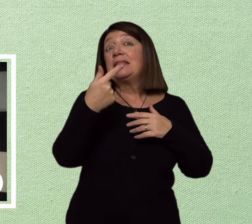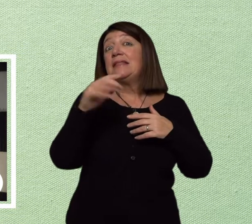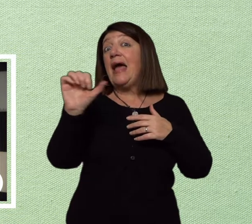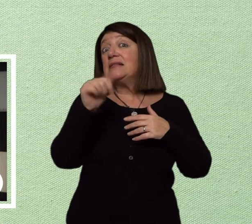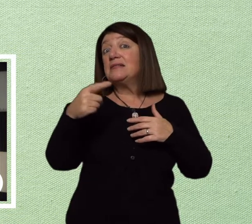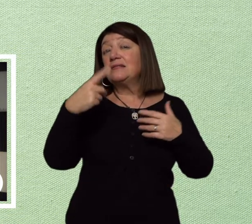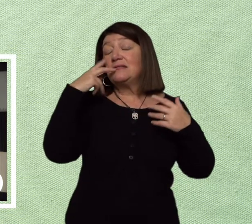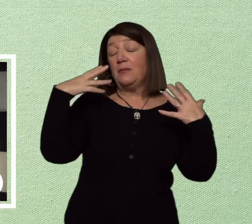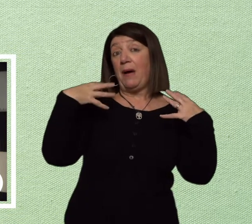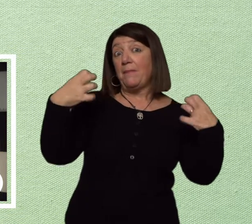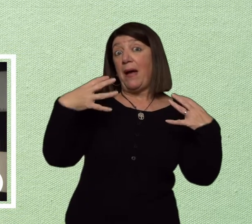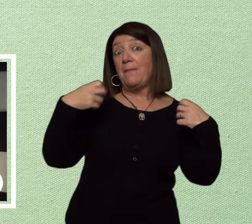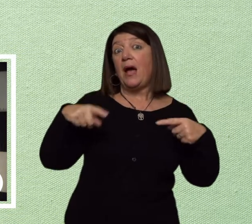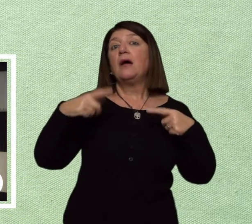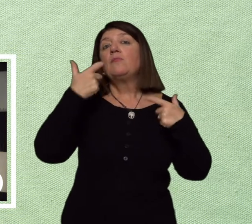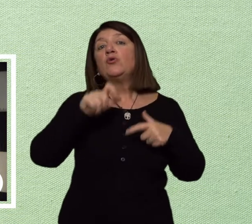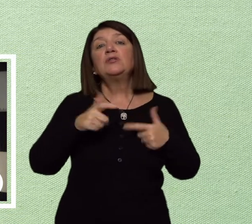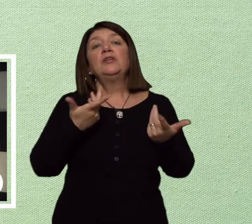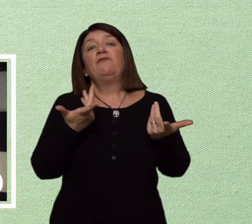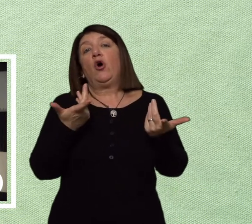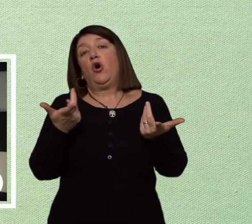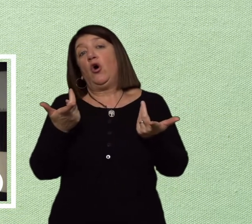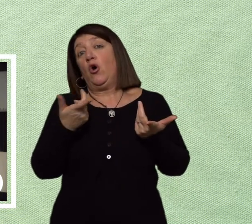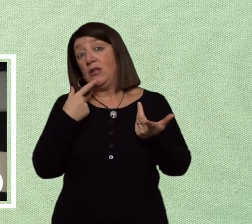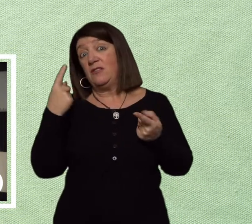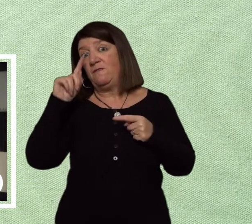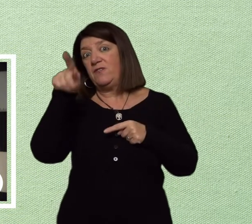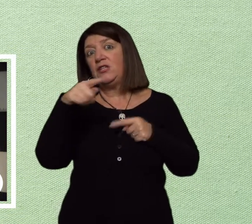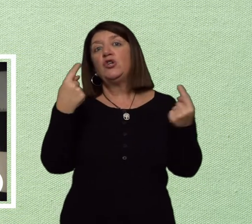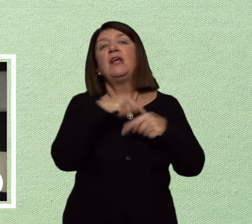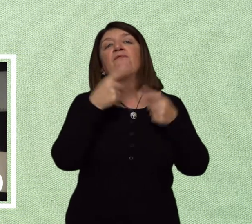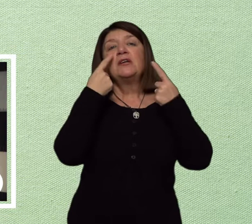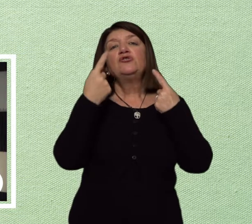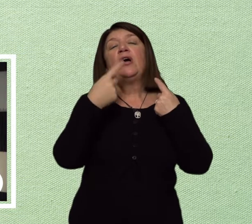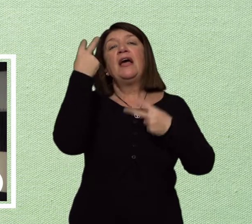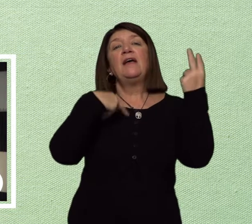difficile eseguire un esame di tipo vaginale che non esporre il seno in condizioni magari